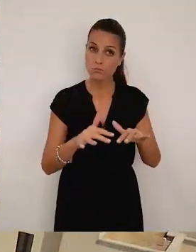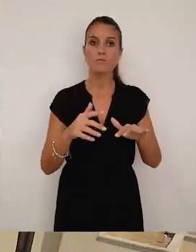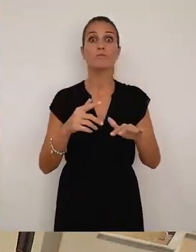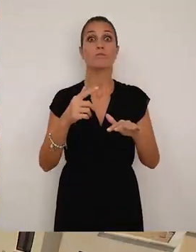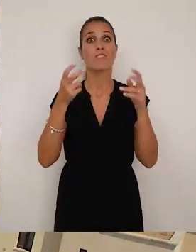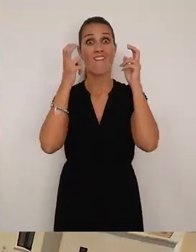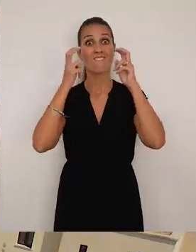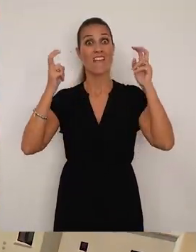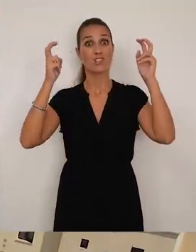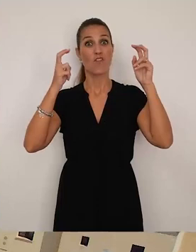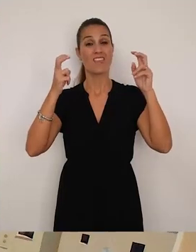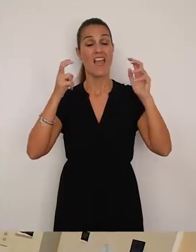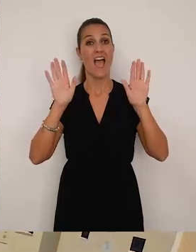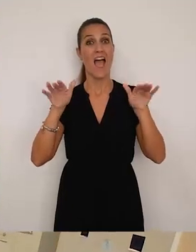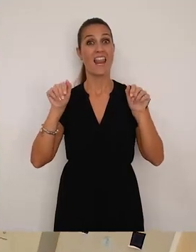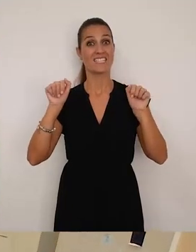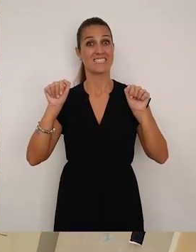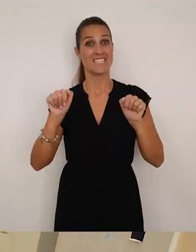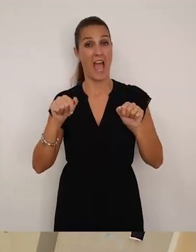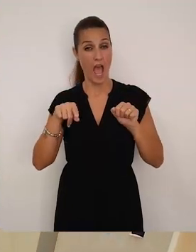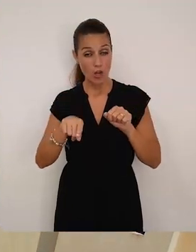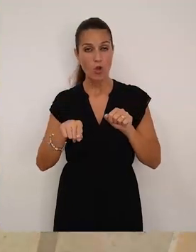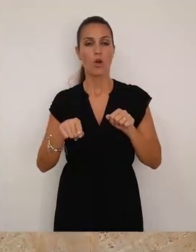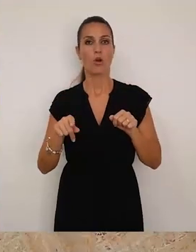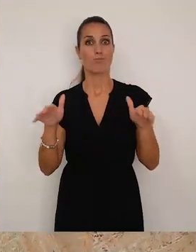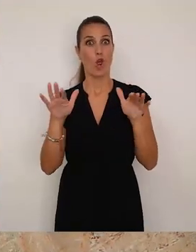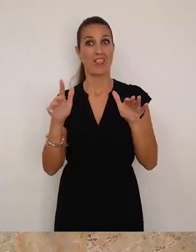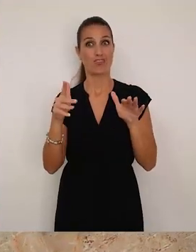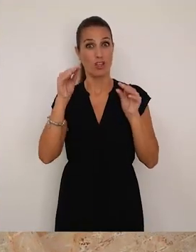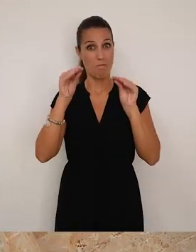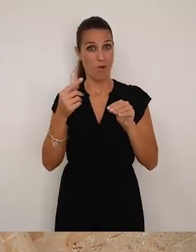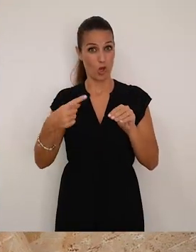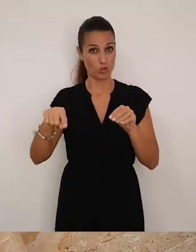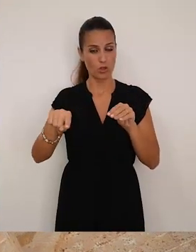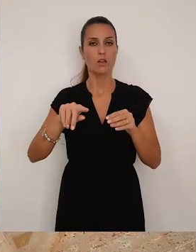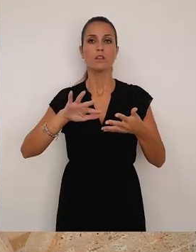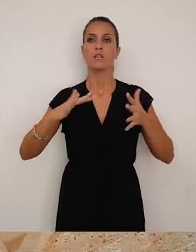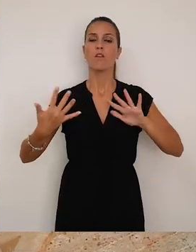nemiche provenienti dal mare, i vescovi di Alessano ne potenziarono la struttura, rendendola